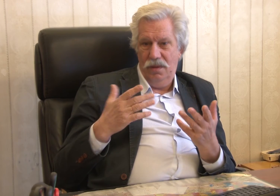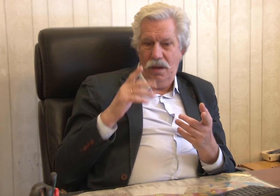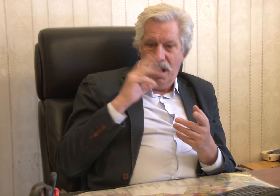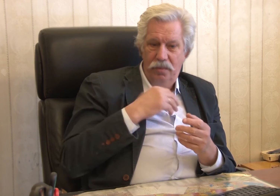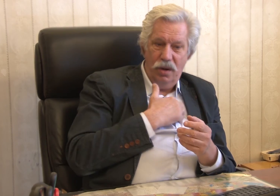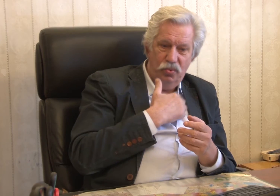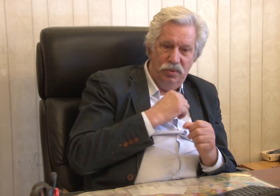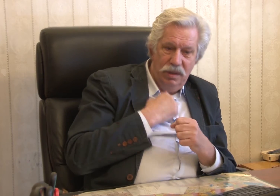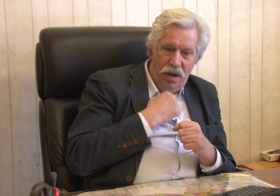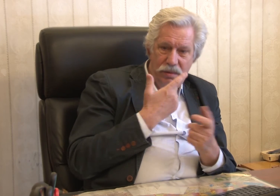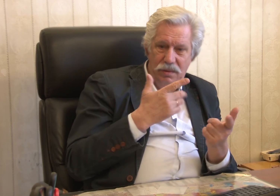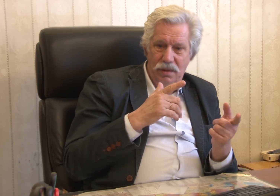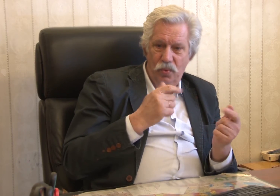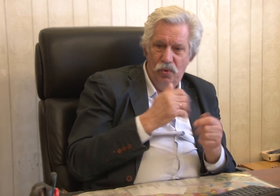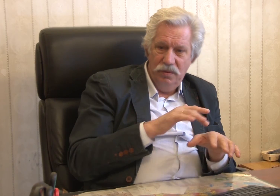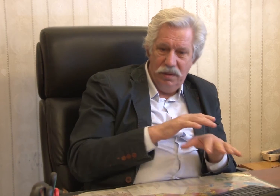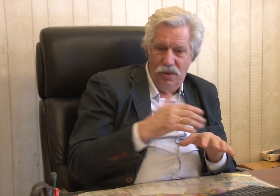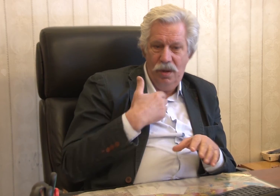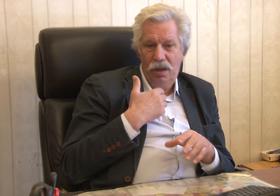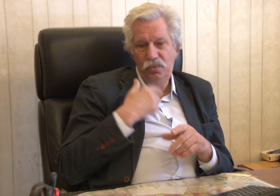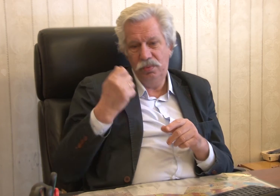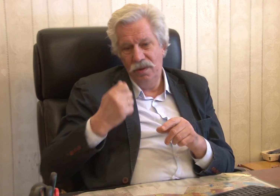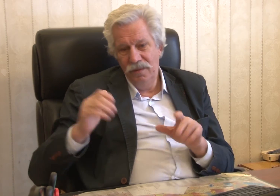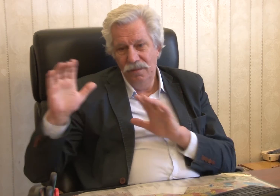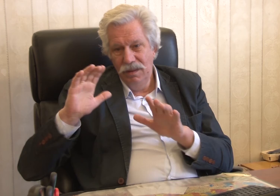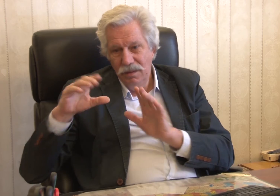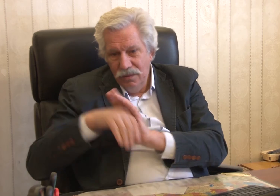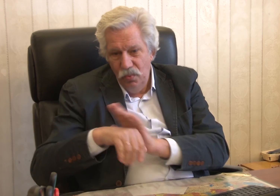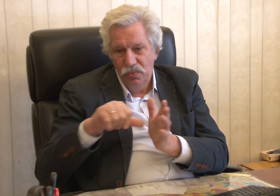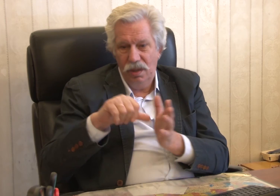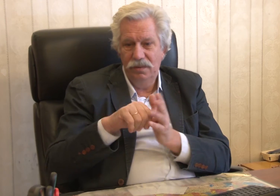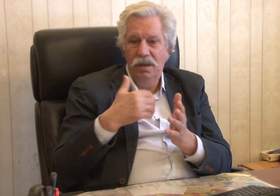Чтобы они могли заняться тем, чем хотят, будь то или художественная самодеятельность, или рисование и участие в выставках,